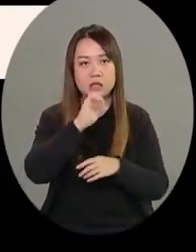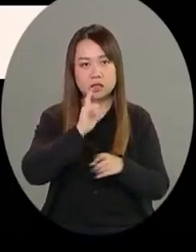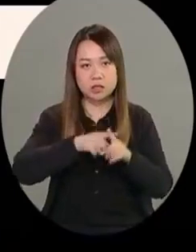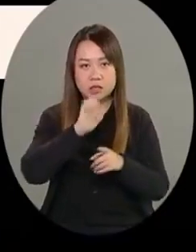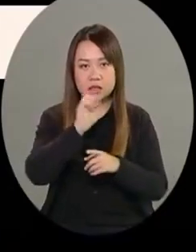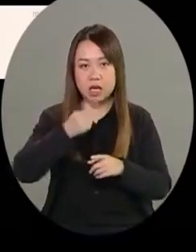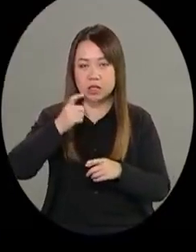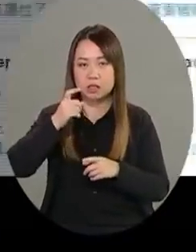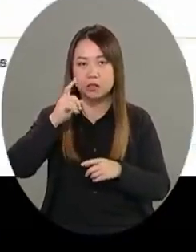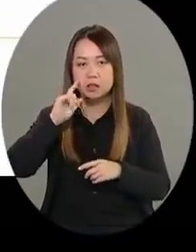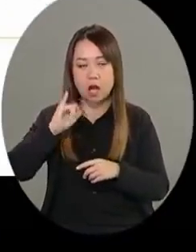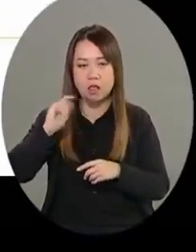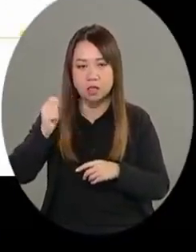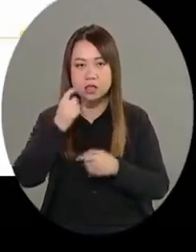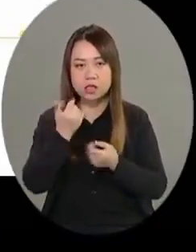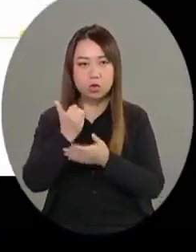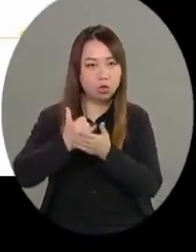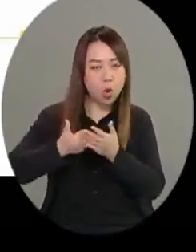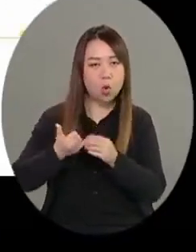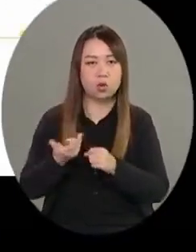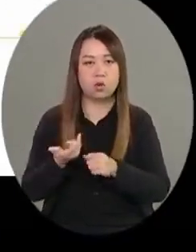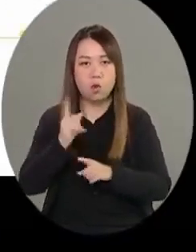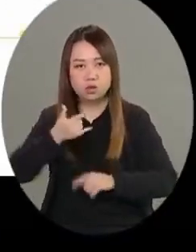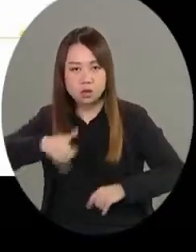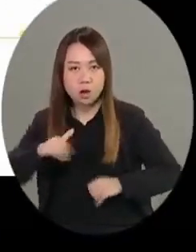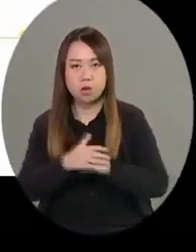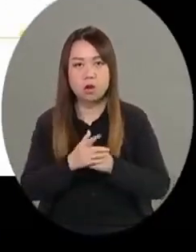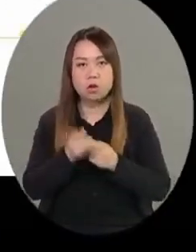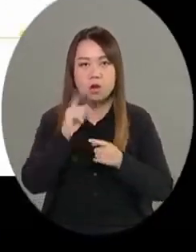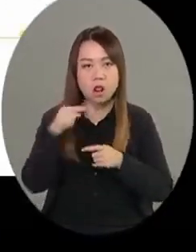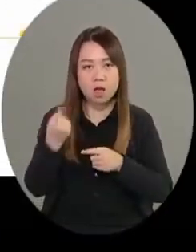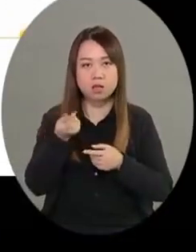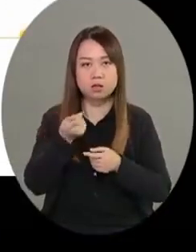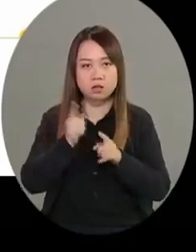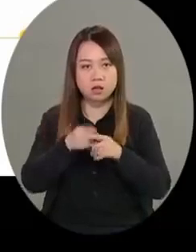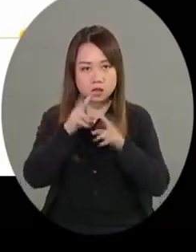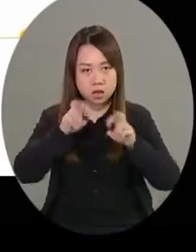那么根据剑桥字典啦 “stand side”解释为让位，退居一旁